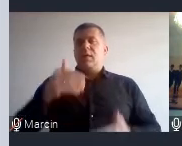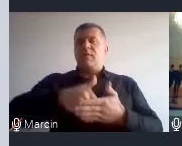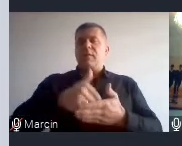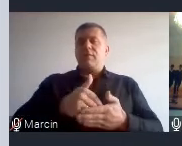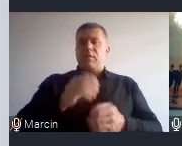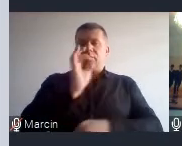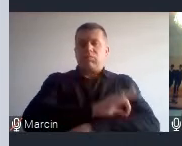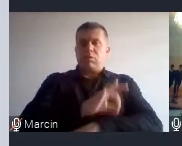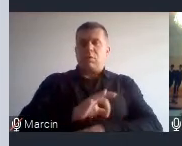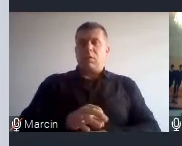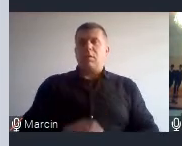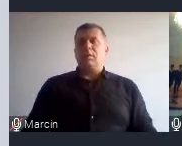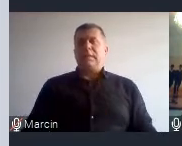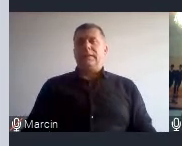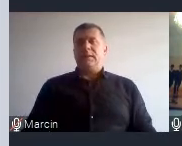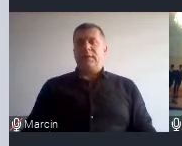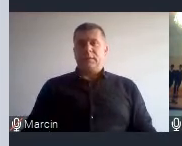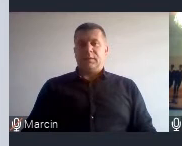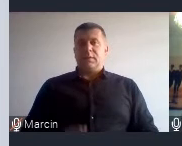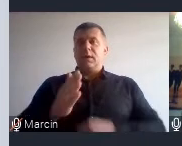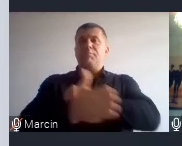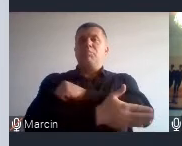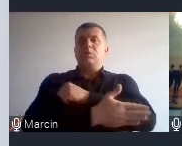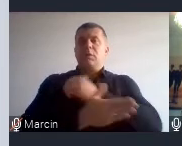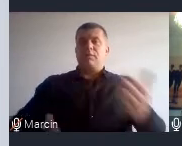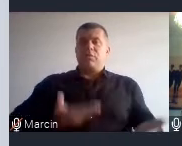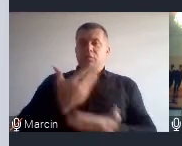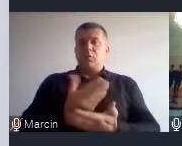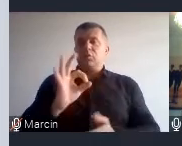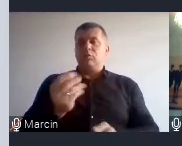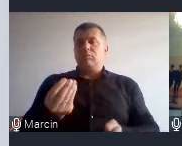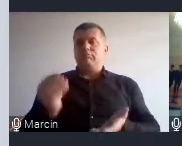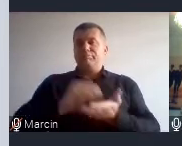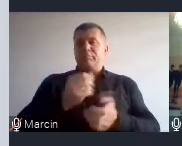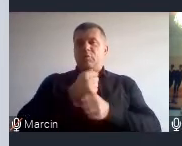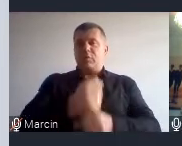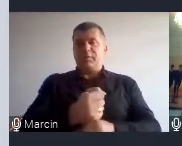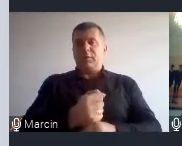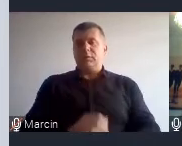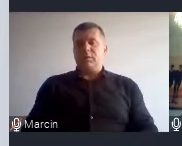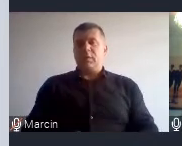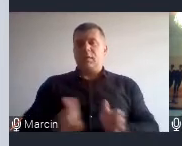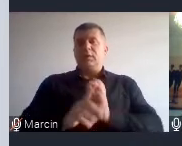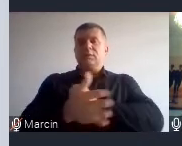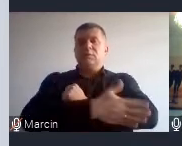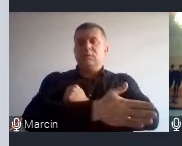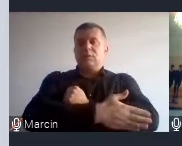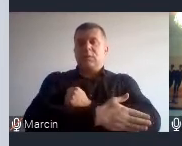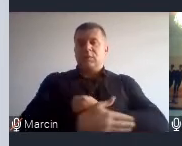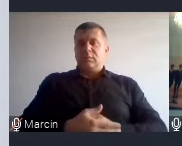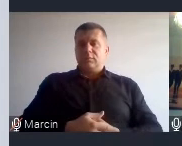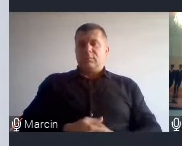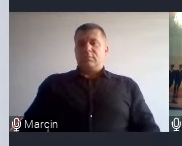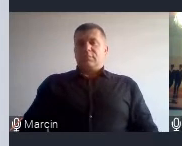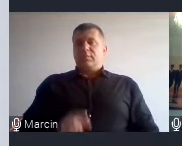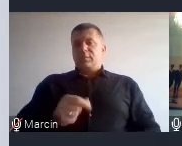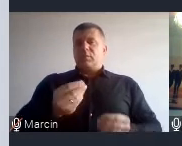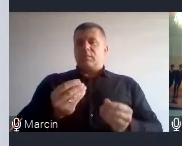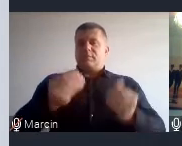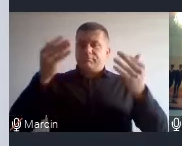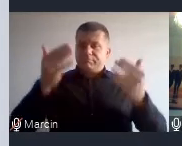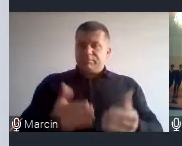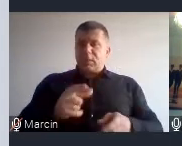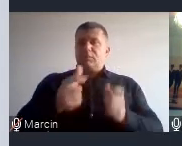jest określana na podstawie wniosku o dofinansowanie i na podstawie ewentualnego szacowania, które przeprowadził